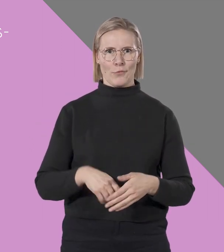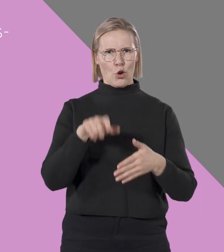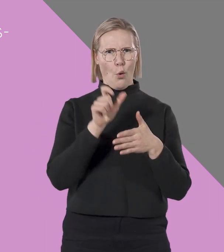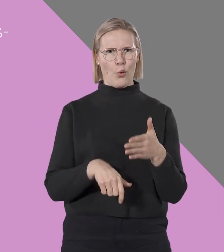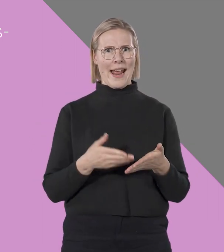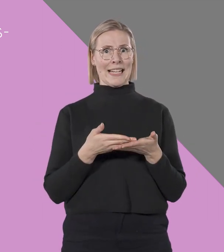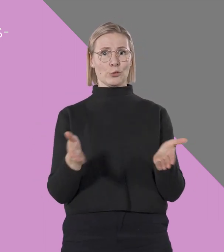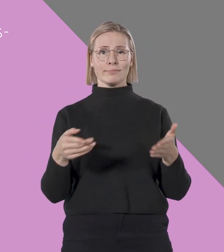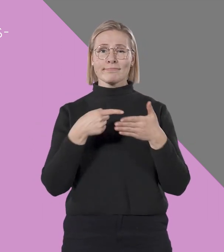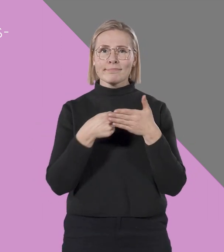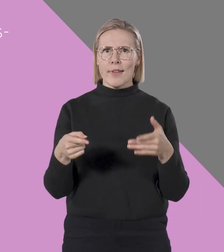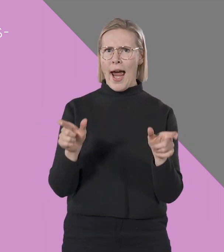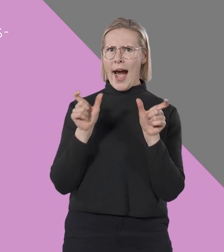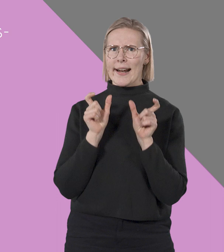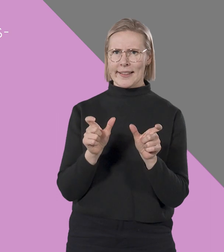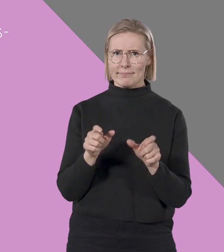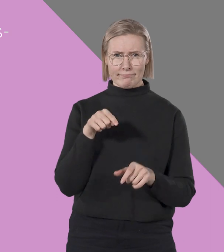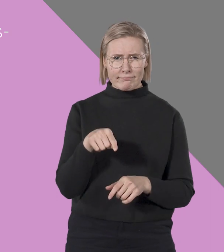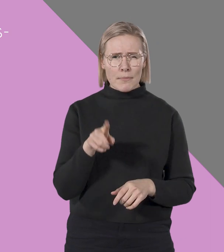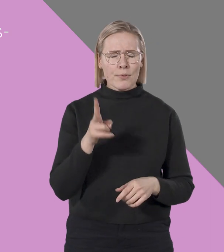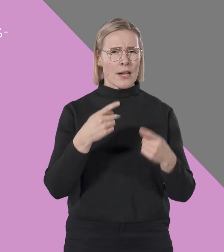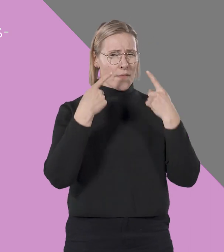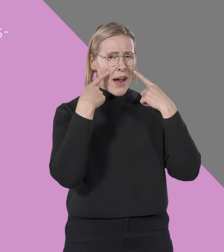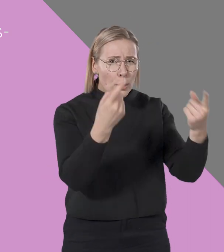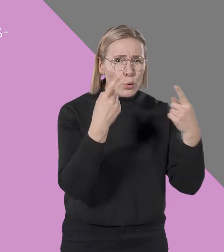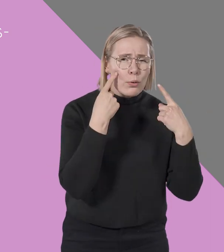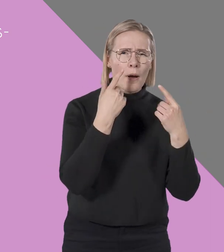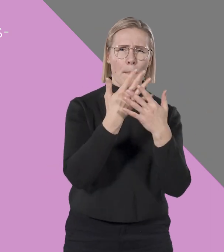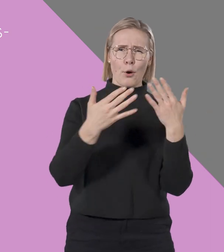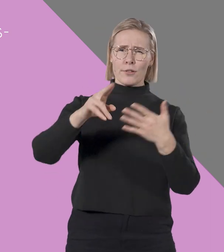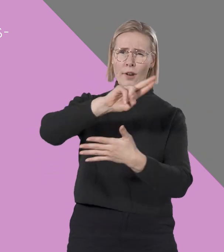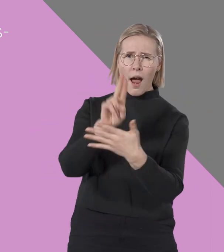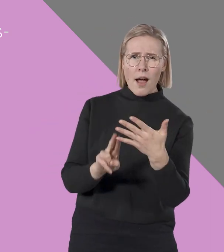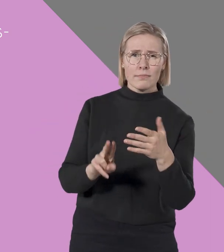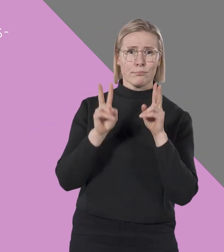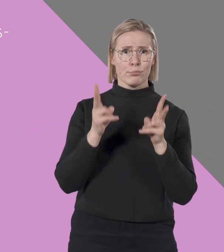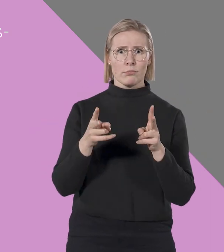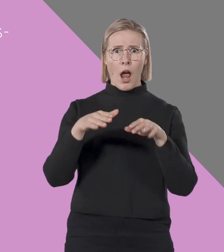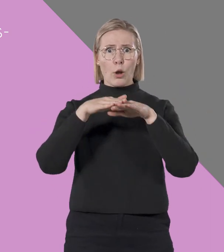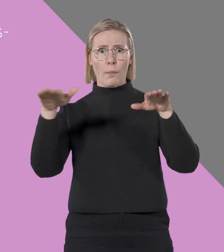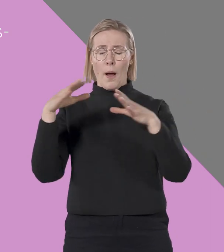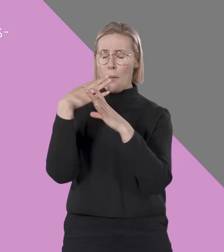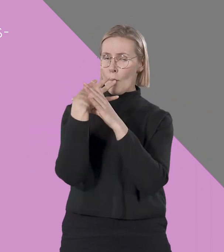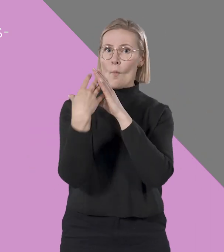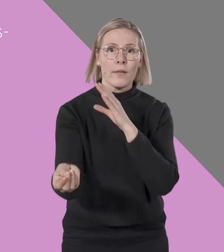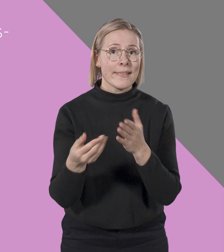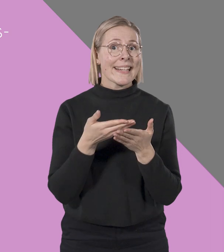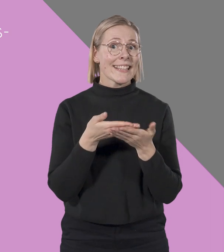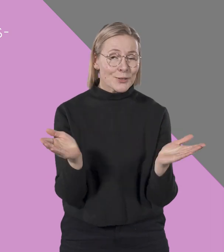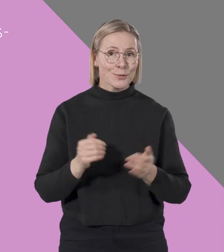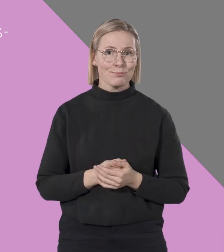Karanteeni on visuaalinen, monitaiteellinen ja näyttämöllinen runoesitys, -